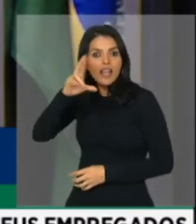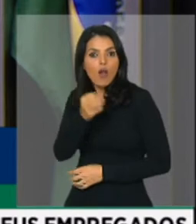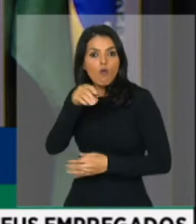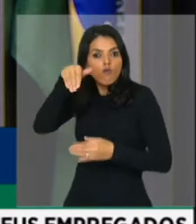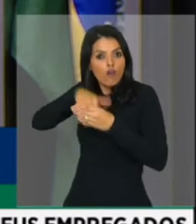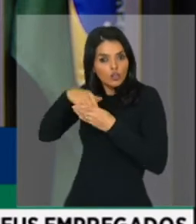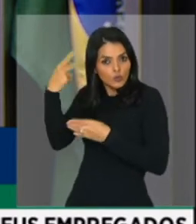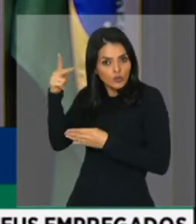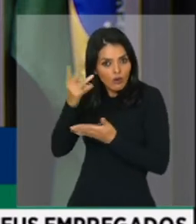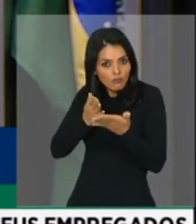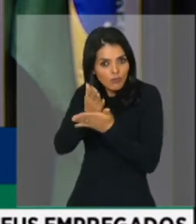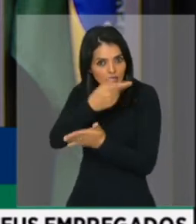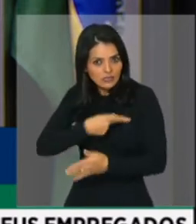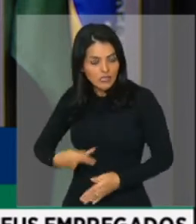MILHÕES DE VOTOS QUE TEVE. É PRECISO UM BASTA E ESSE BASTA